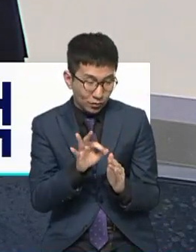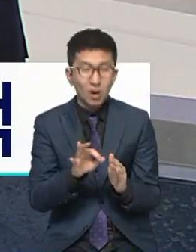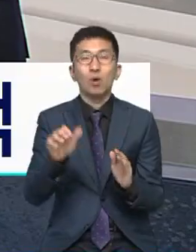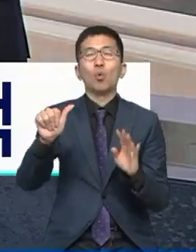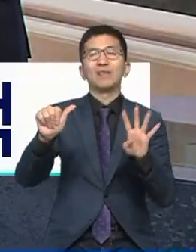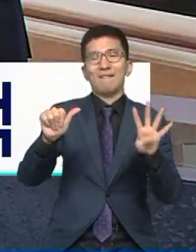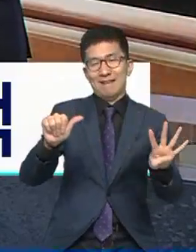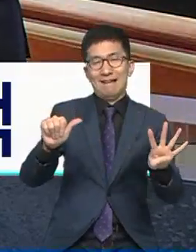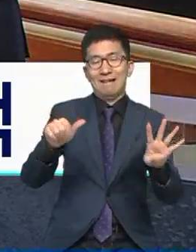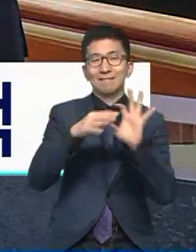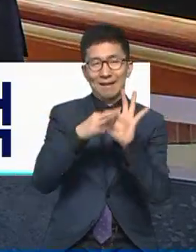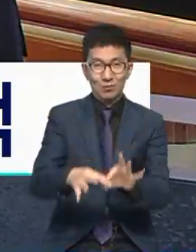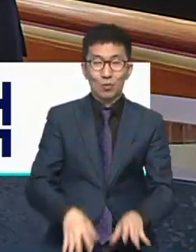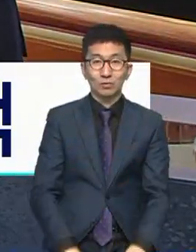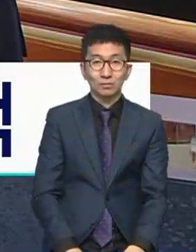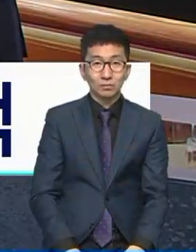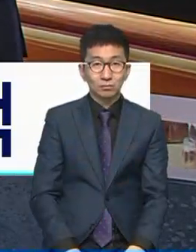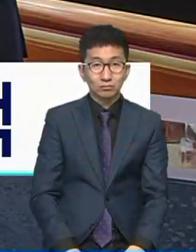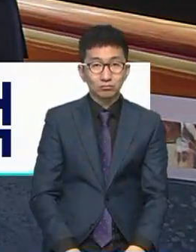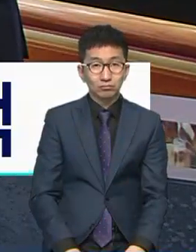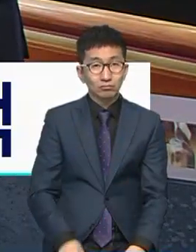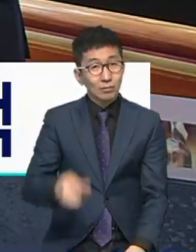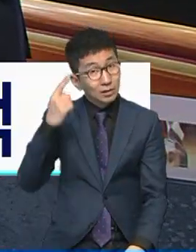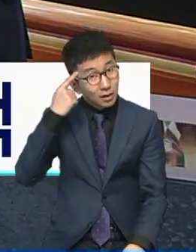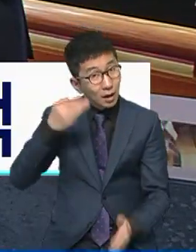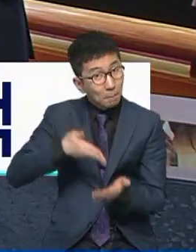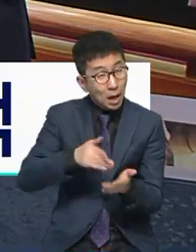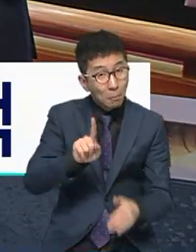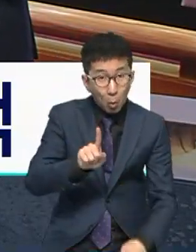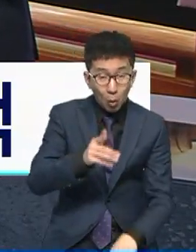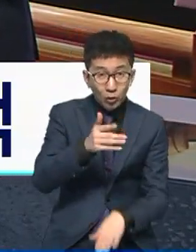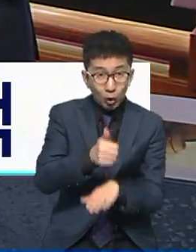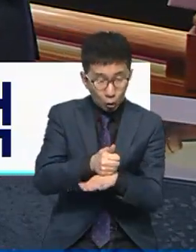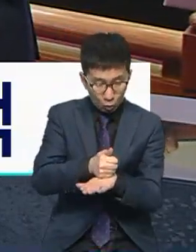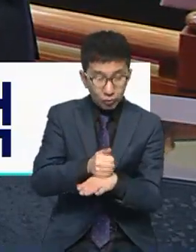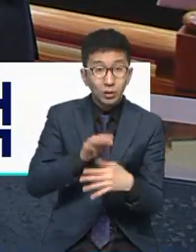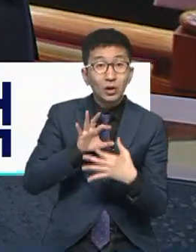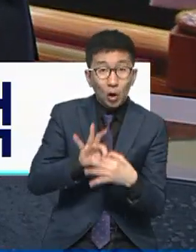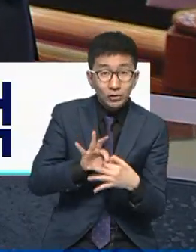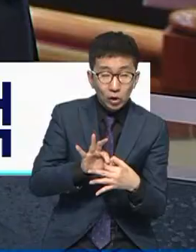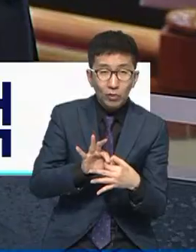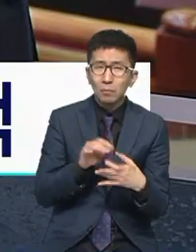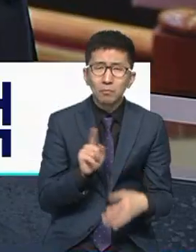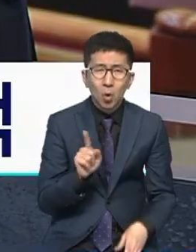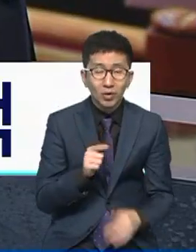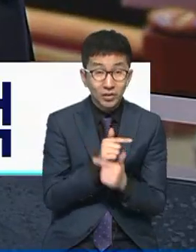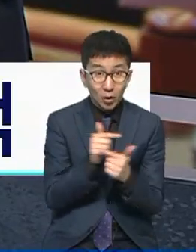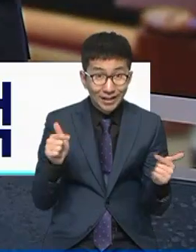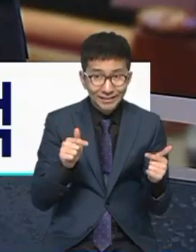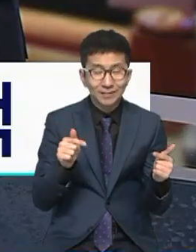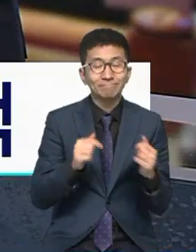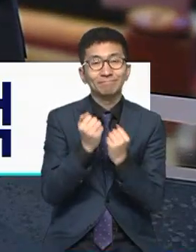누가 무슨 의견을 냈고 그게 최종 결론에는 어떤 영향을 미쳤는지 저희가 쟁점별로 분석해 봤습니다.